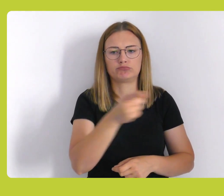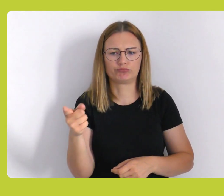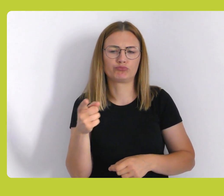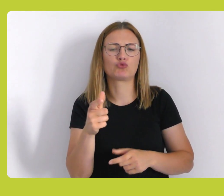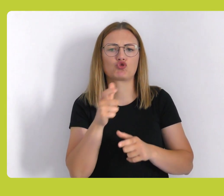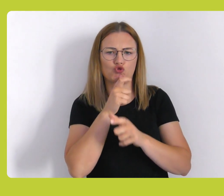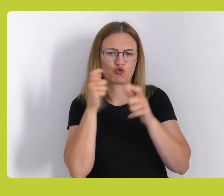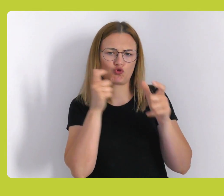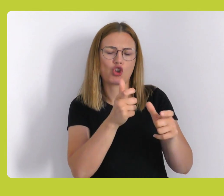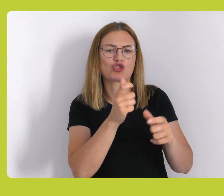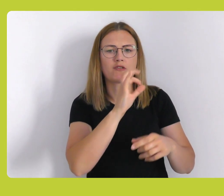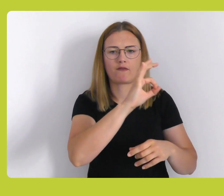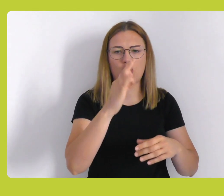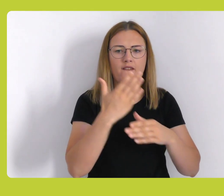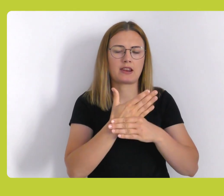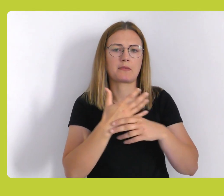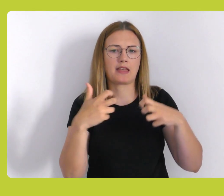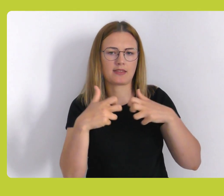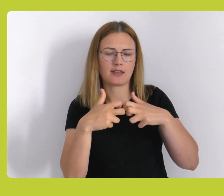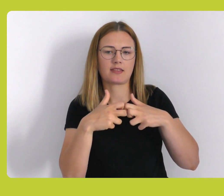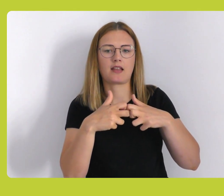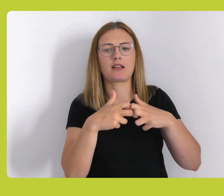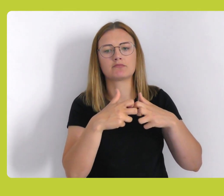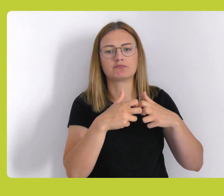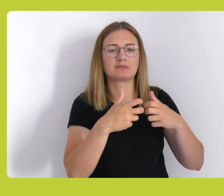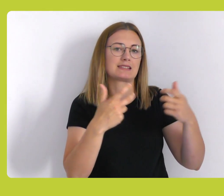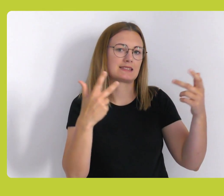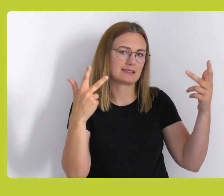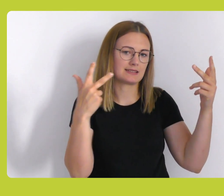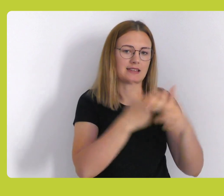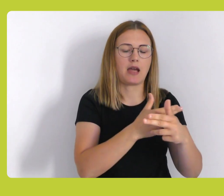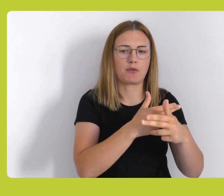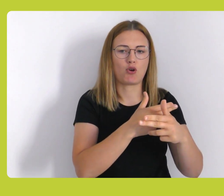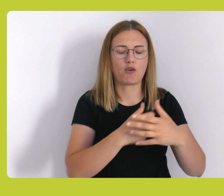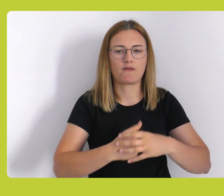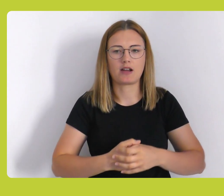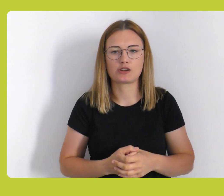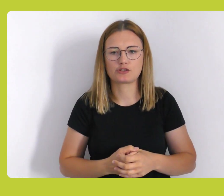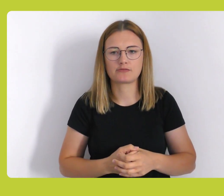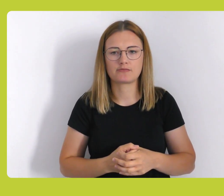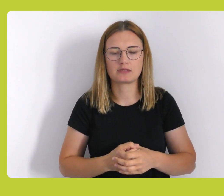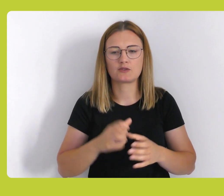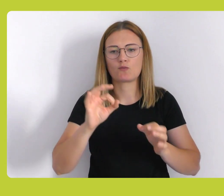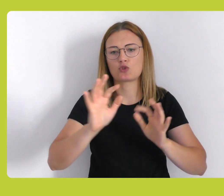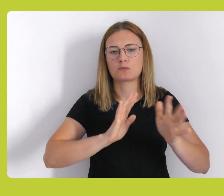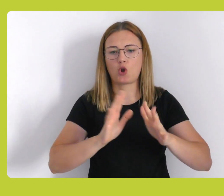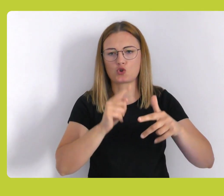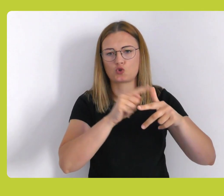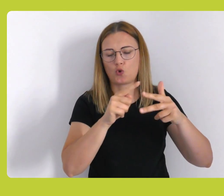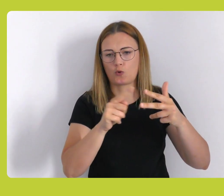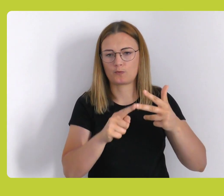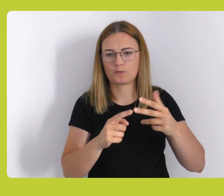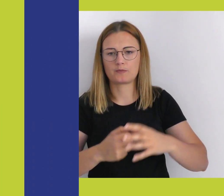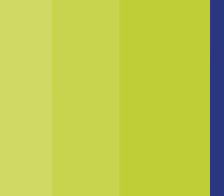Skontaktuj się ze swoim dostawcą i zleć aktywację blokad